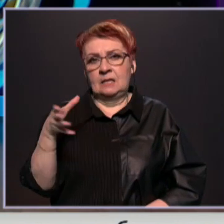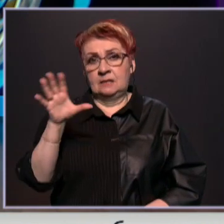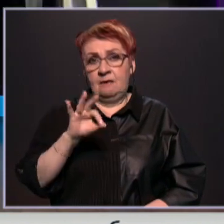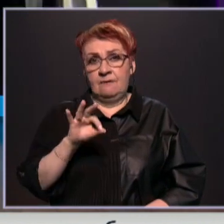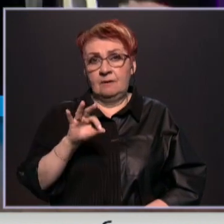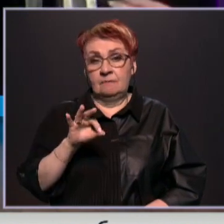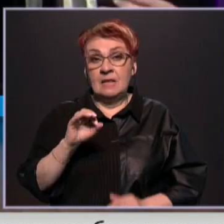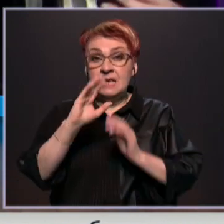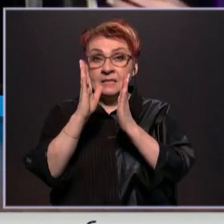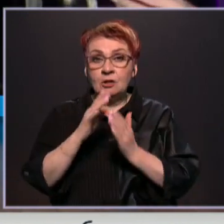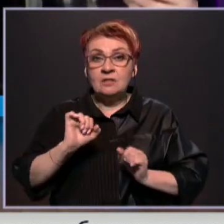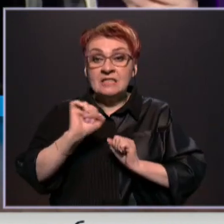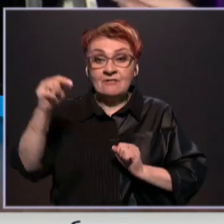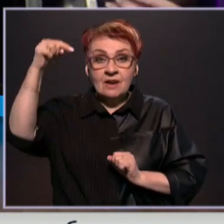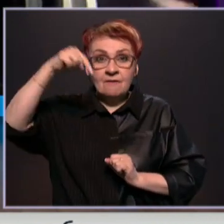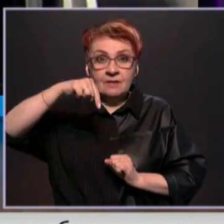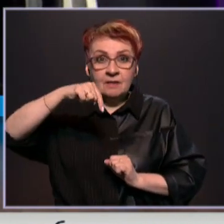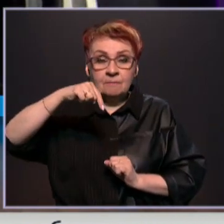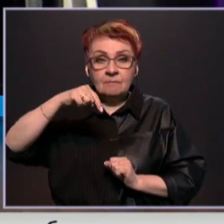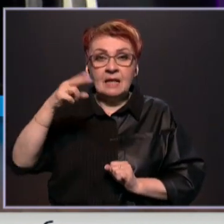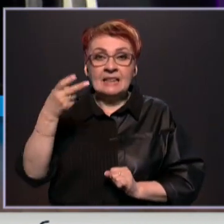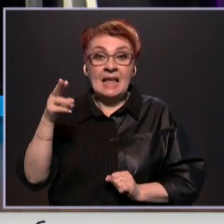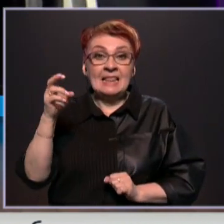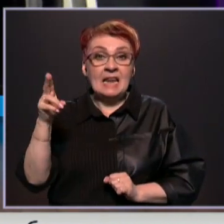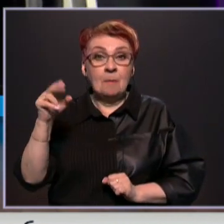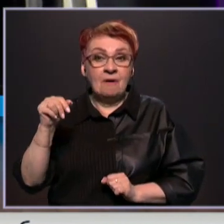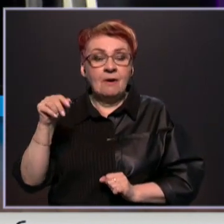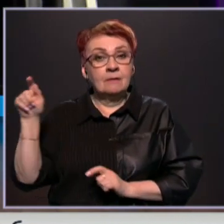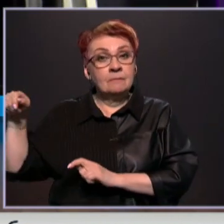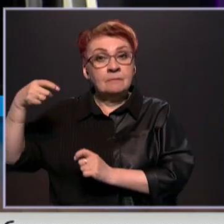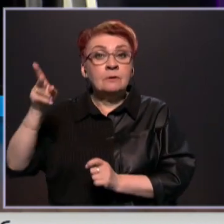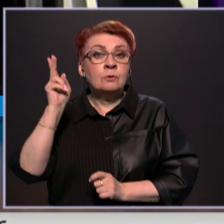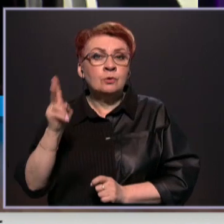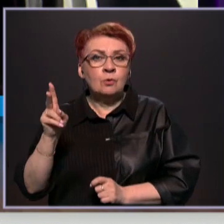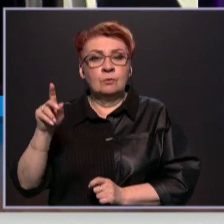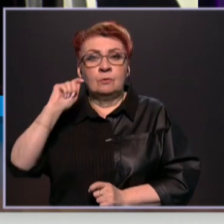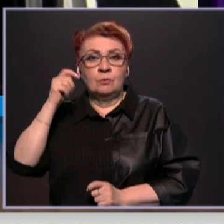статуэтку с взрывным устройством дарит треповый передал гражданин Украины Юрий Денисов феврале он